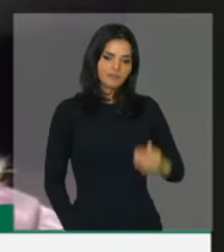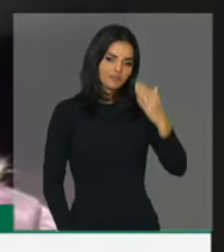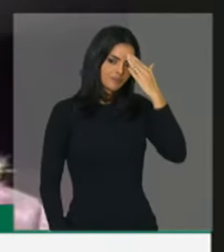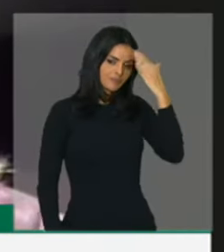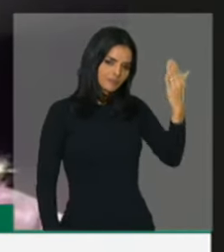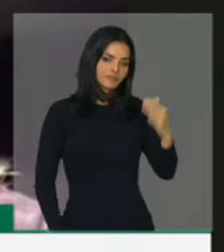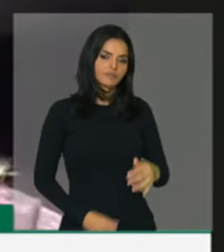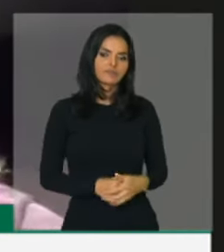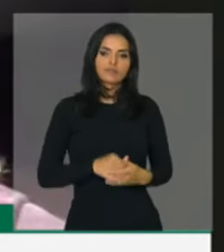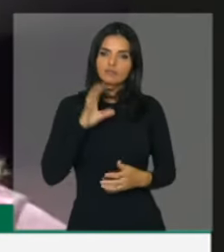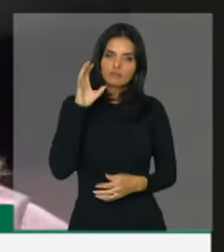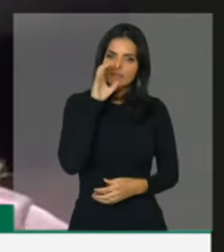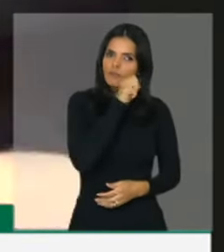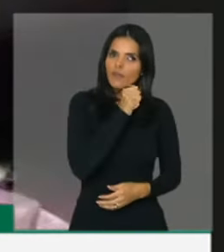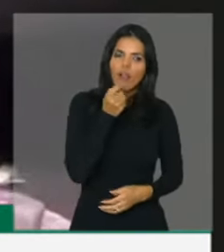FALA É RÁPIDA. QUERIA SOMENTE PARABENIZAR AO